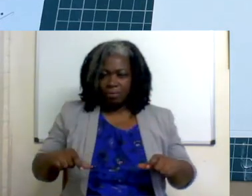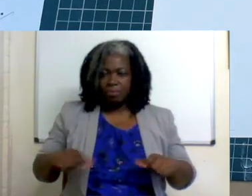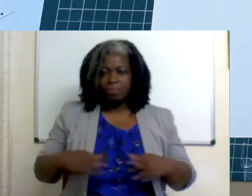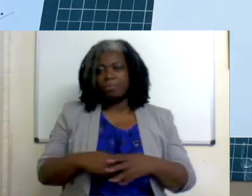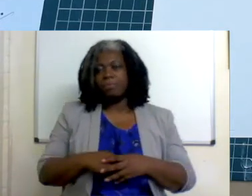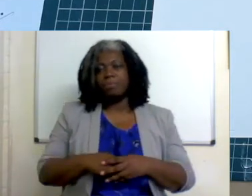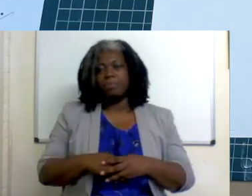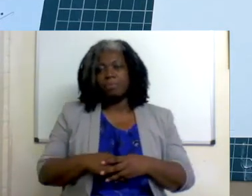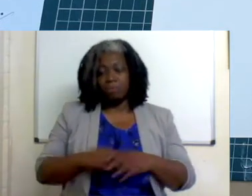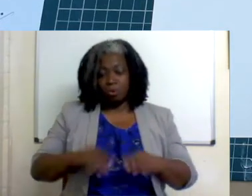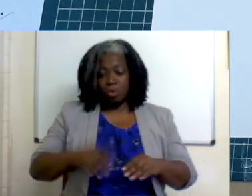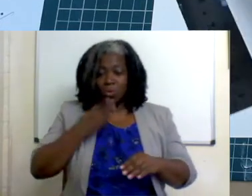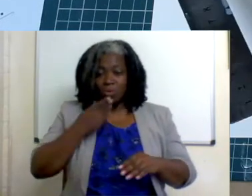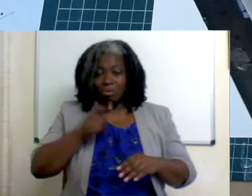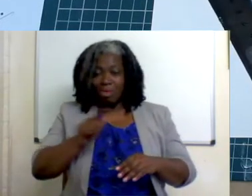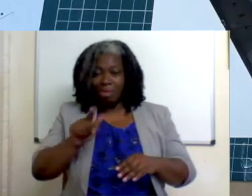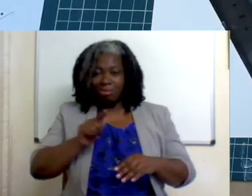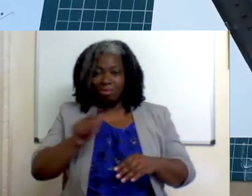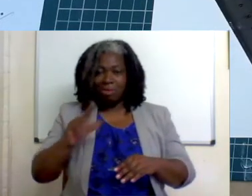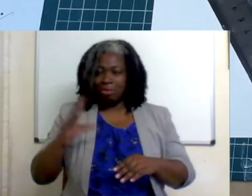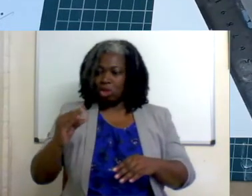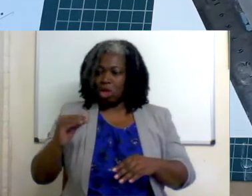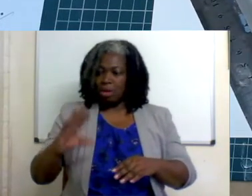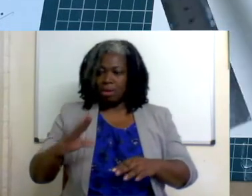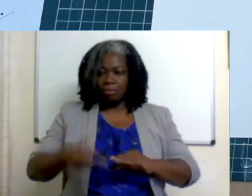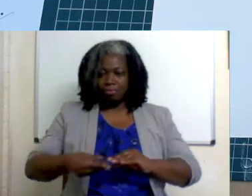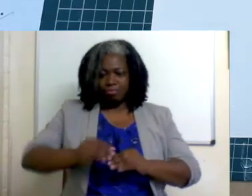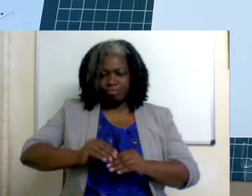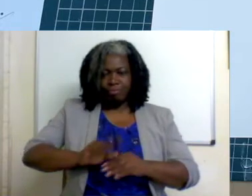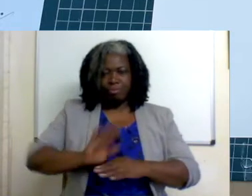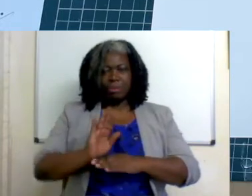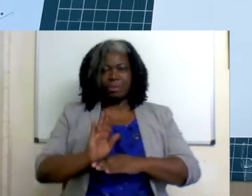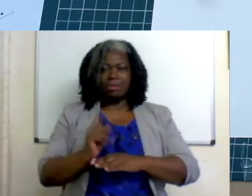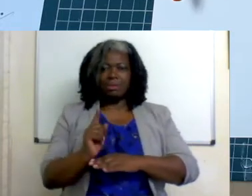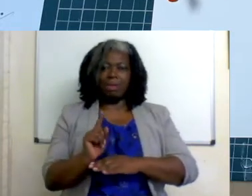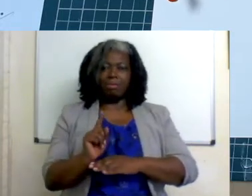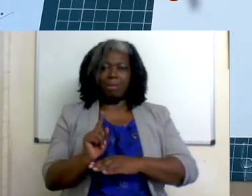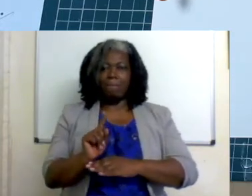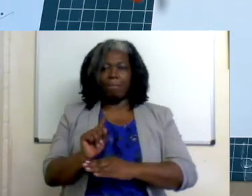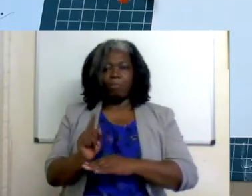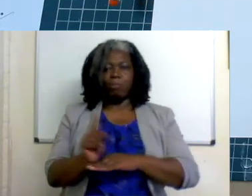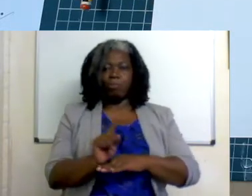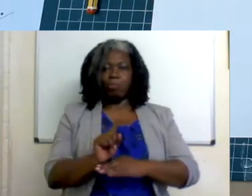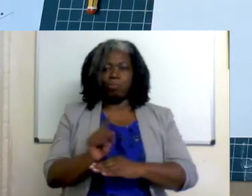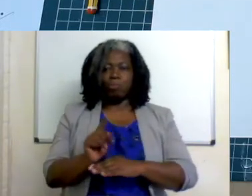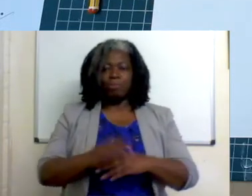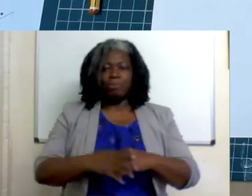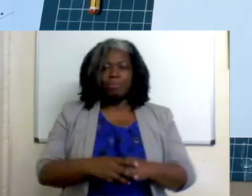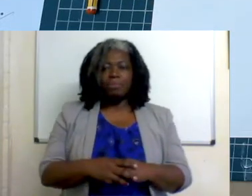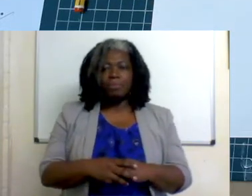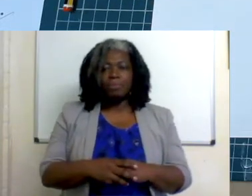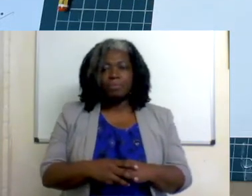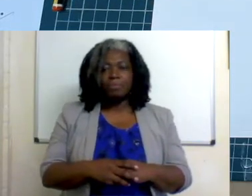to pomuze te kachne stat na nasem jevisti. Tak, muj pribeh zahrnuje